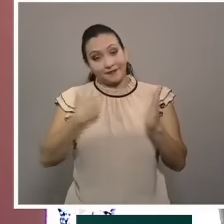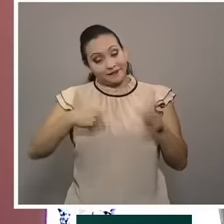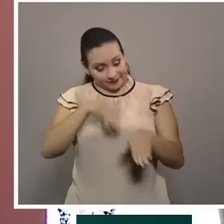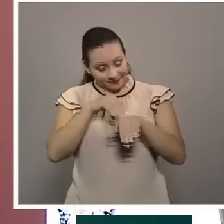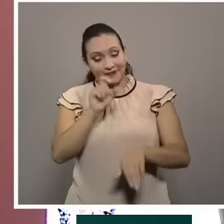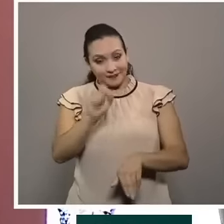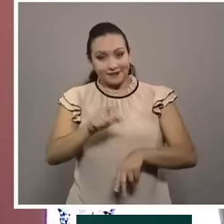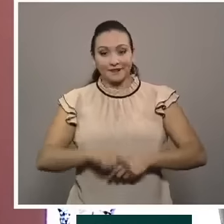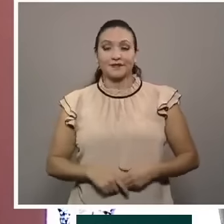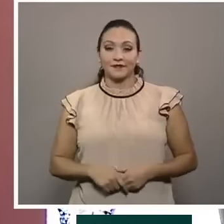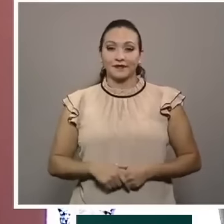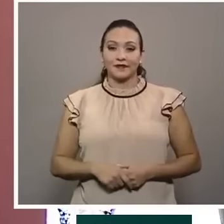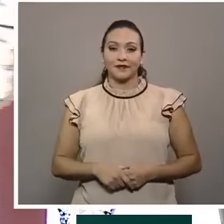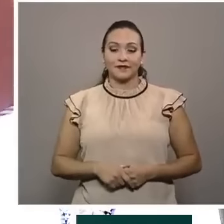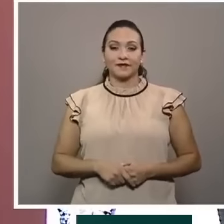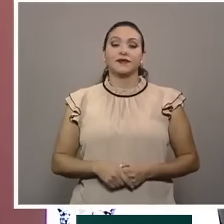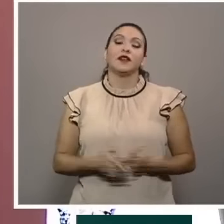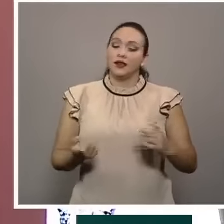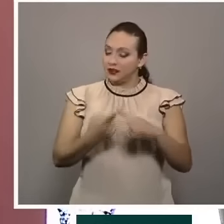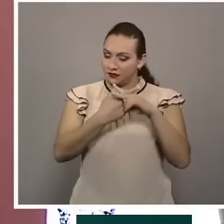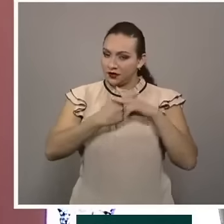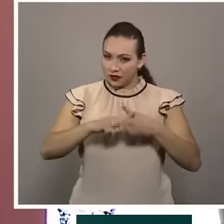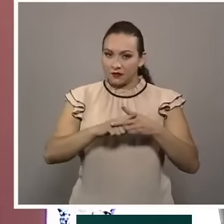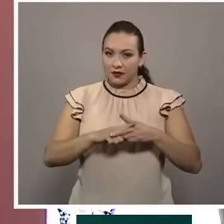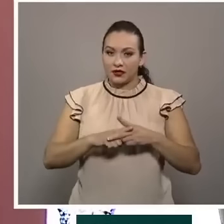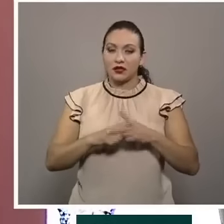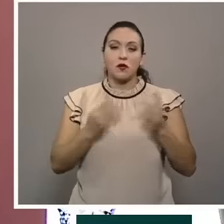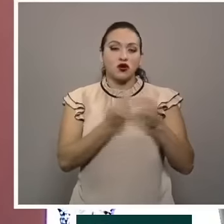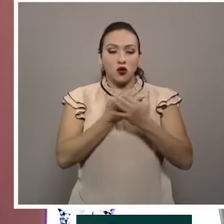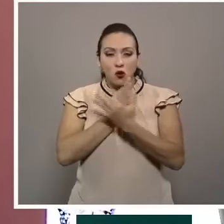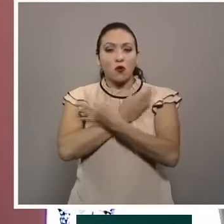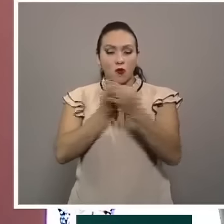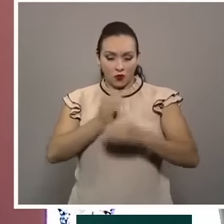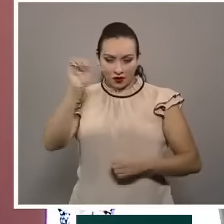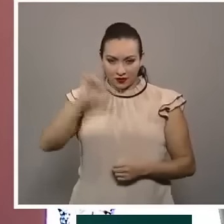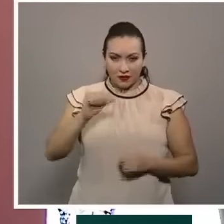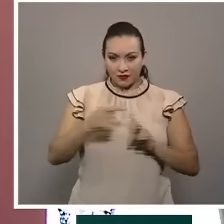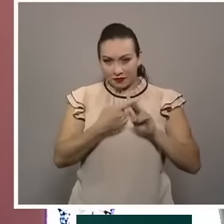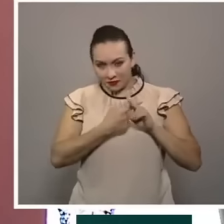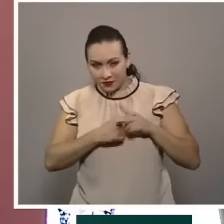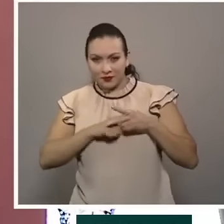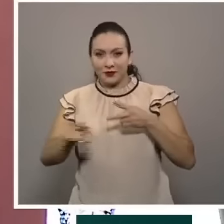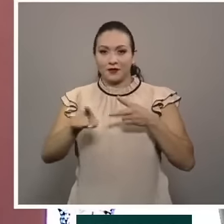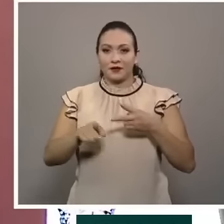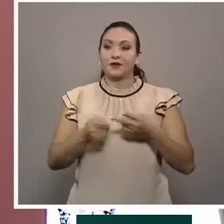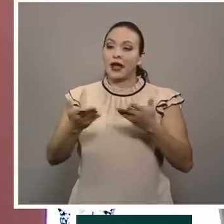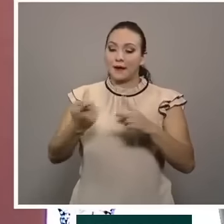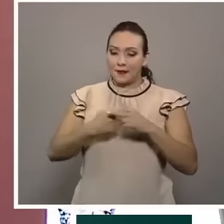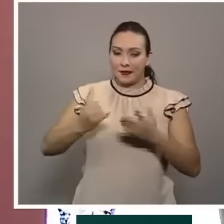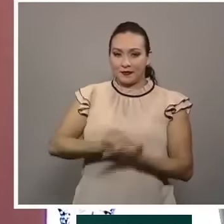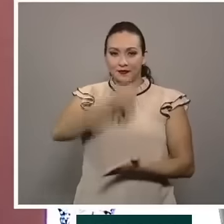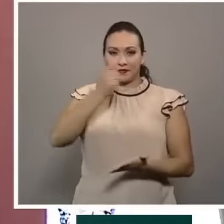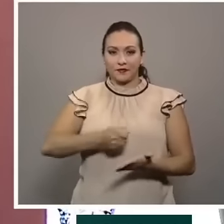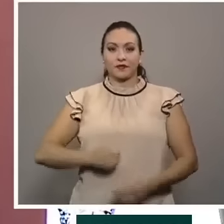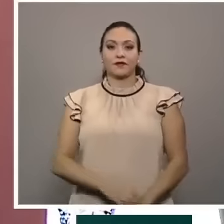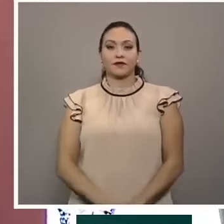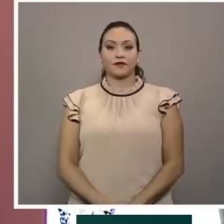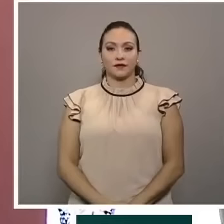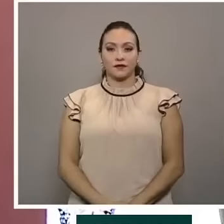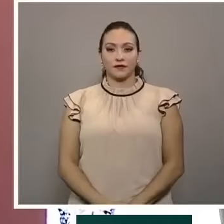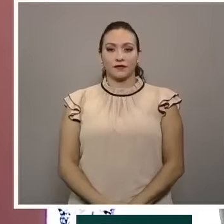pues vamos a a iniciar nuestra sesión pública del día de hoy y por lo tanto se inicia la sesión.